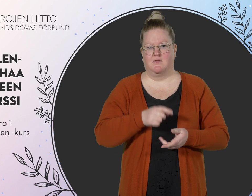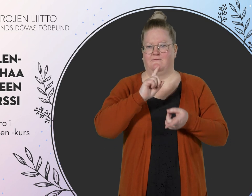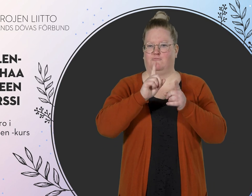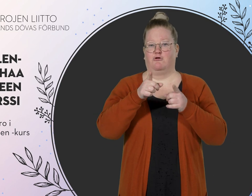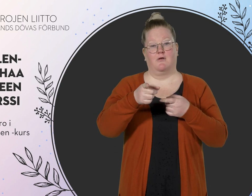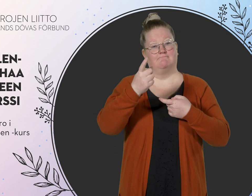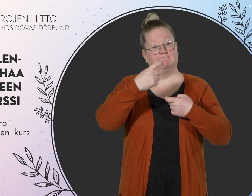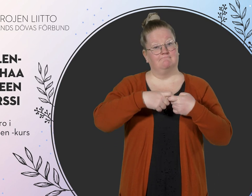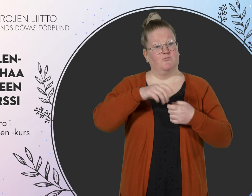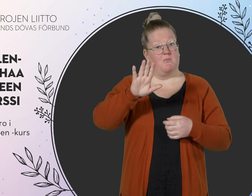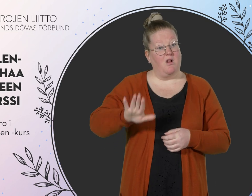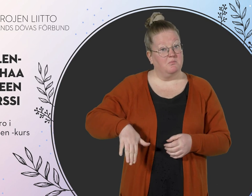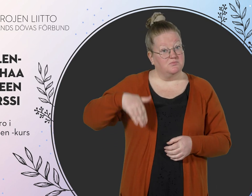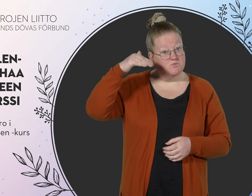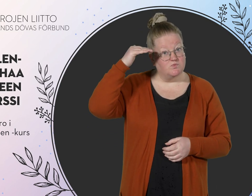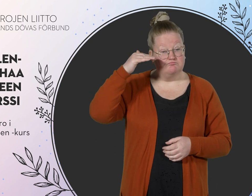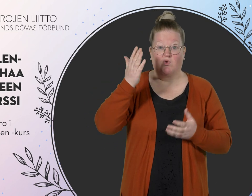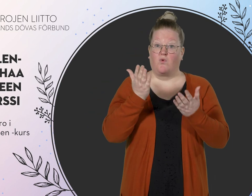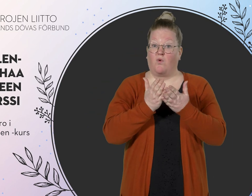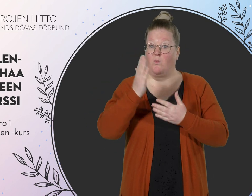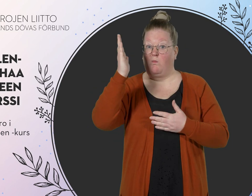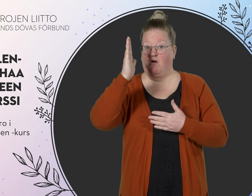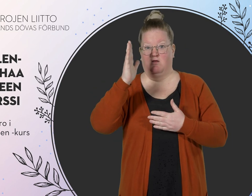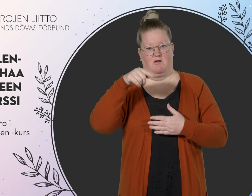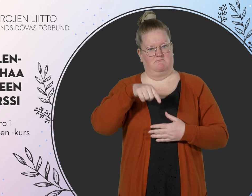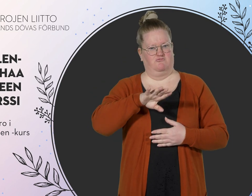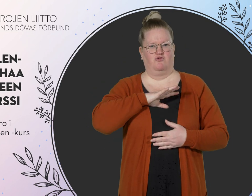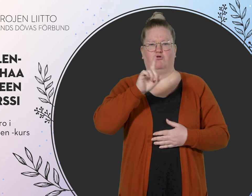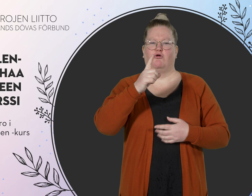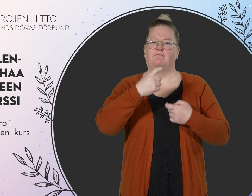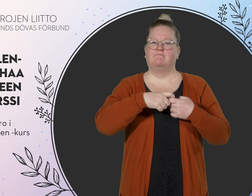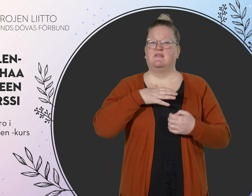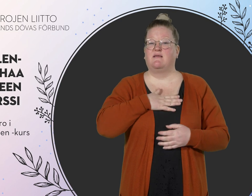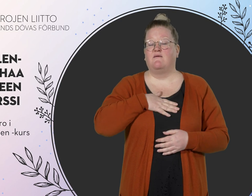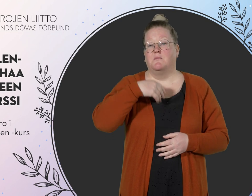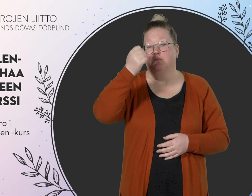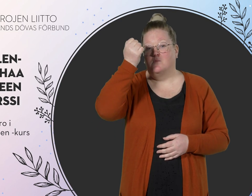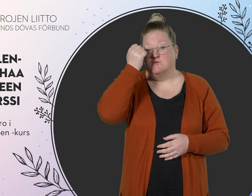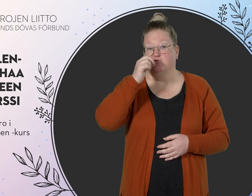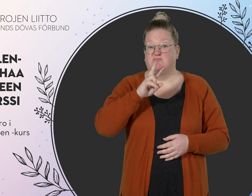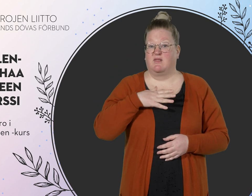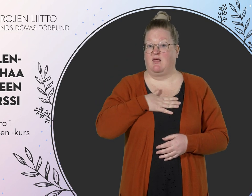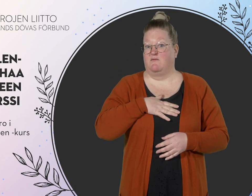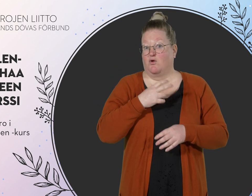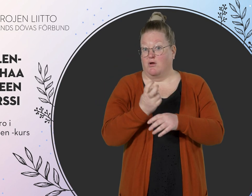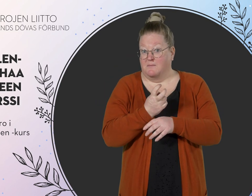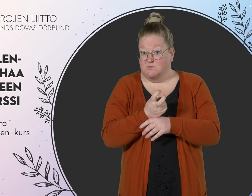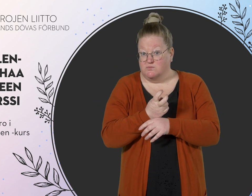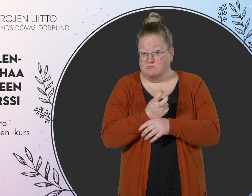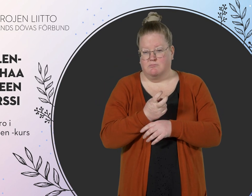Ne voivat olla ikäviä muistoja tai kokemuksia lapsuus- ja kouluajoista, -